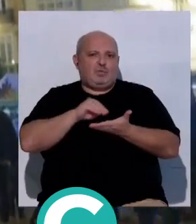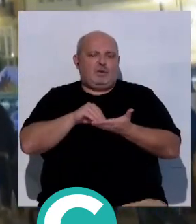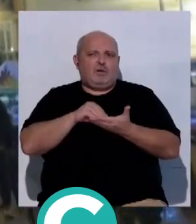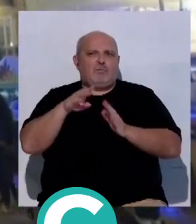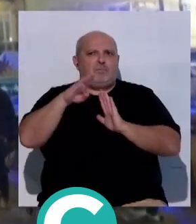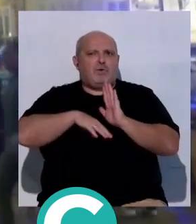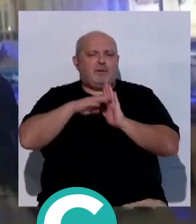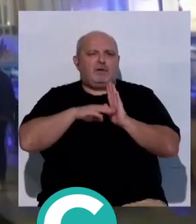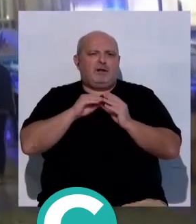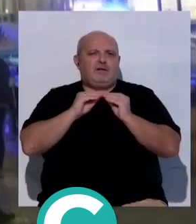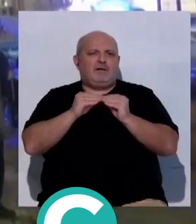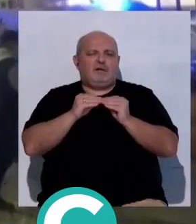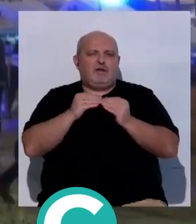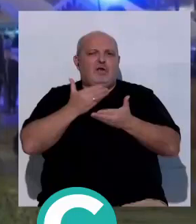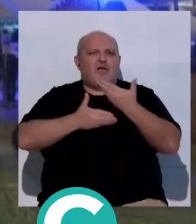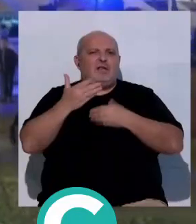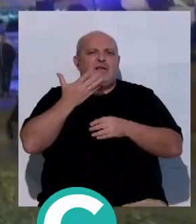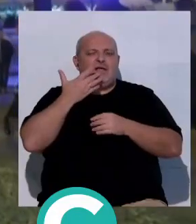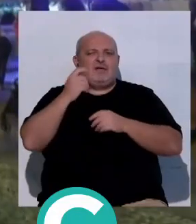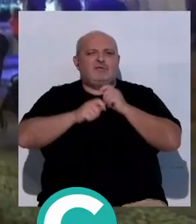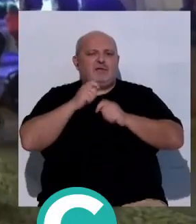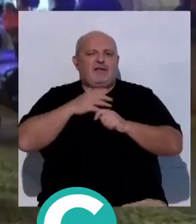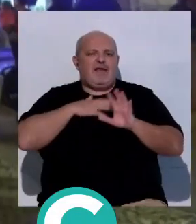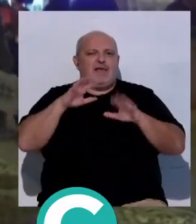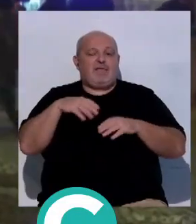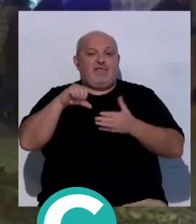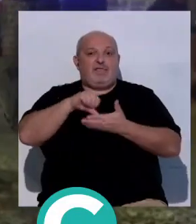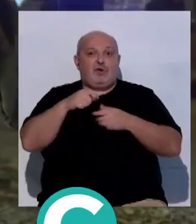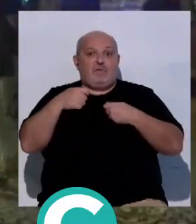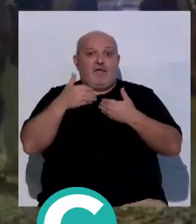programación elaborada en colaboración de la asociación cad centro comercial abierto y la